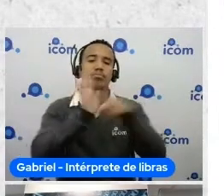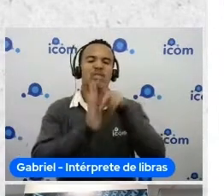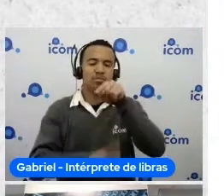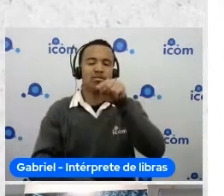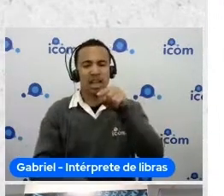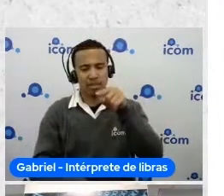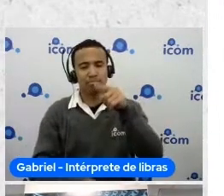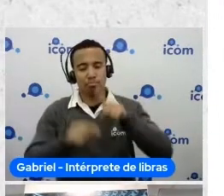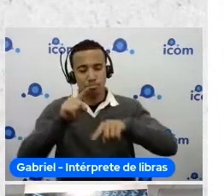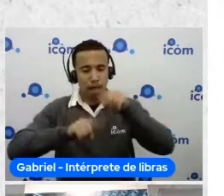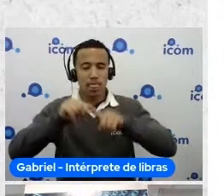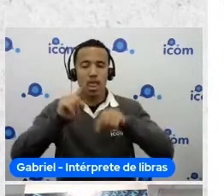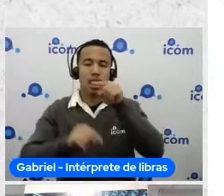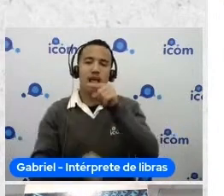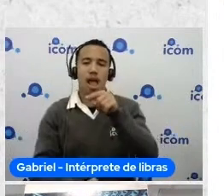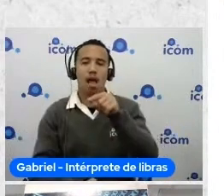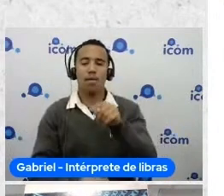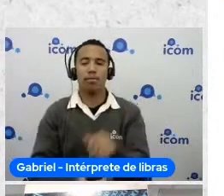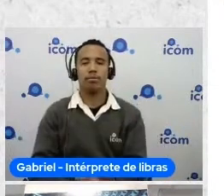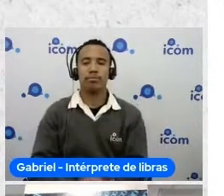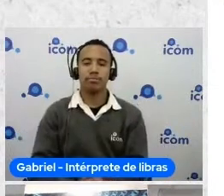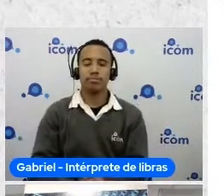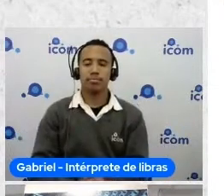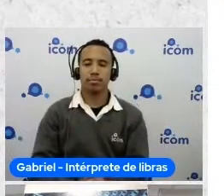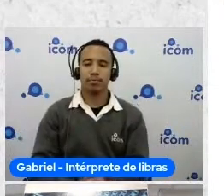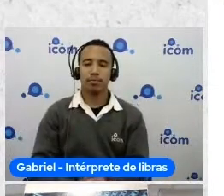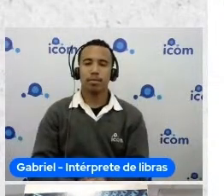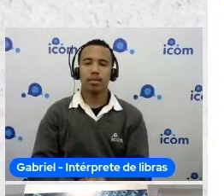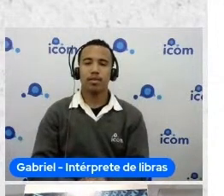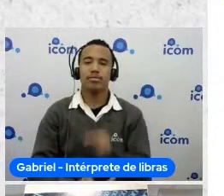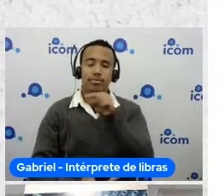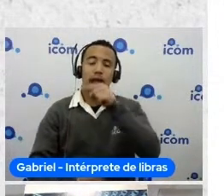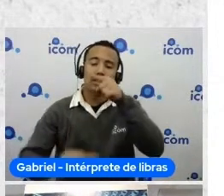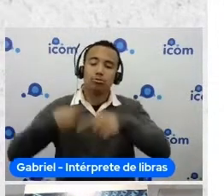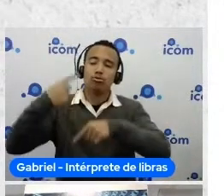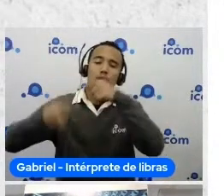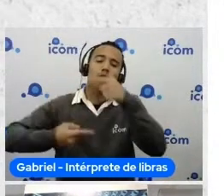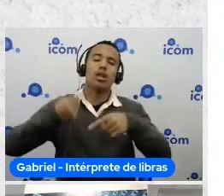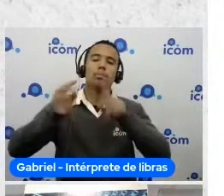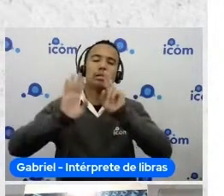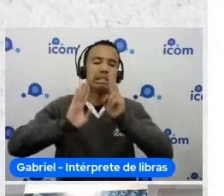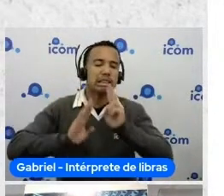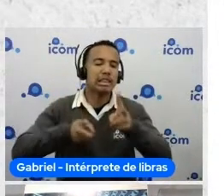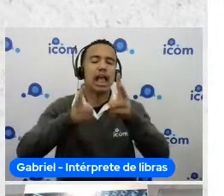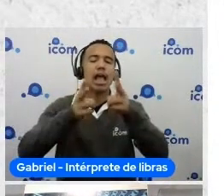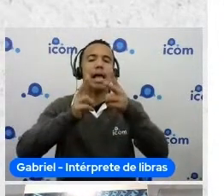item, historicamente, esses rolamentos são retirados sempre durante a preventiva das